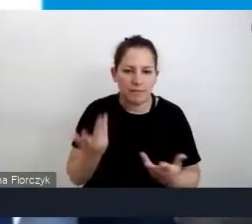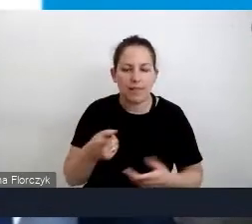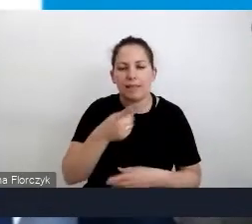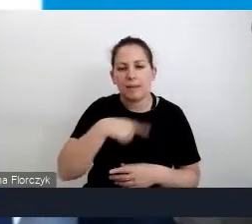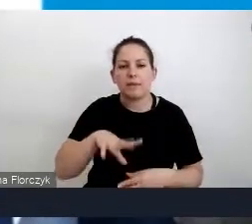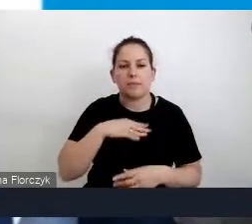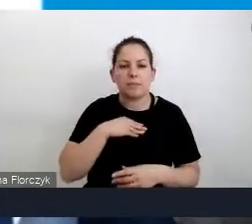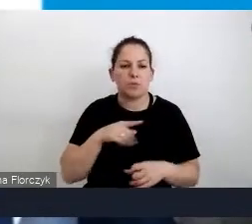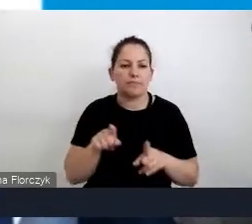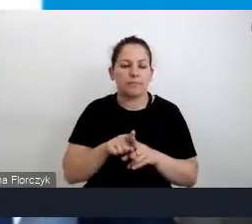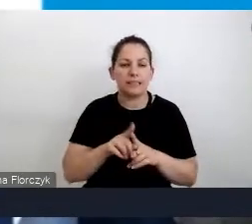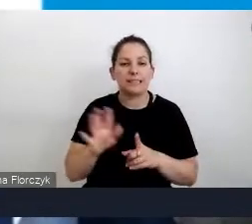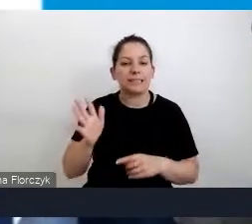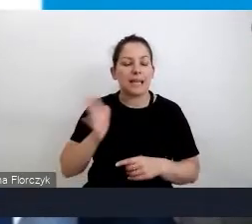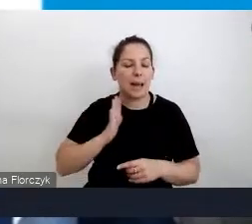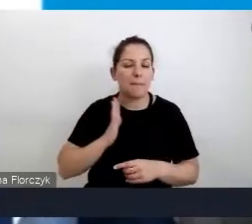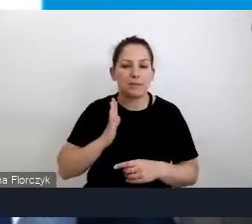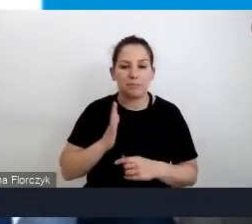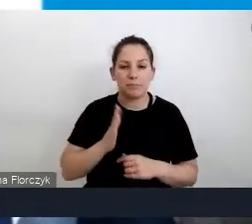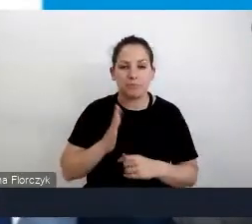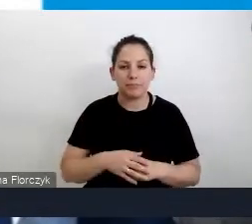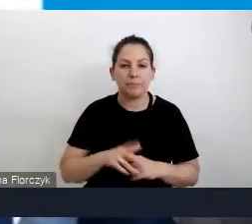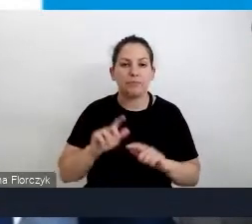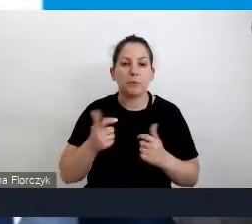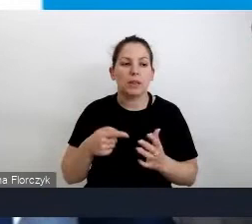również zabezpieczyć się w przypadku zarówno zanieczyszczenia,